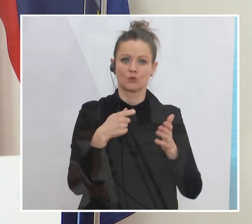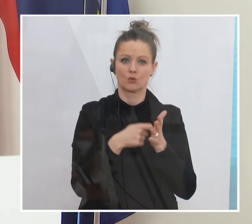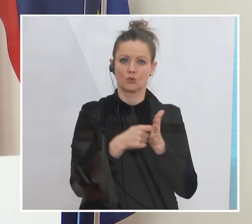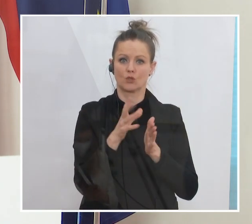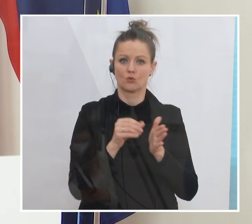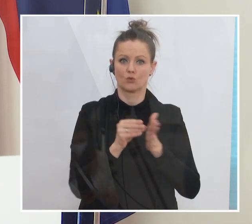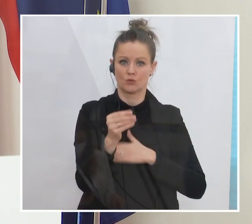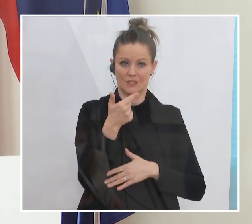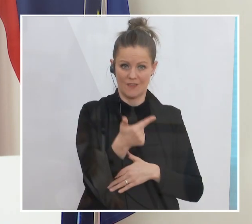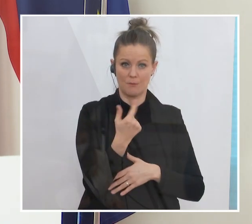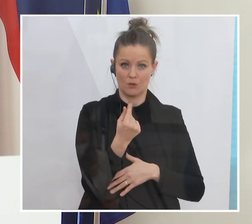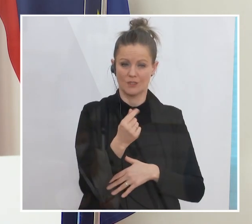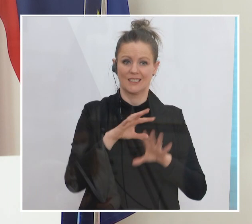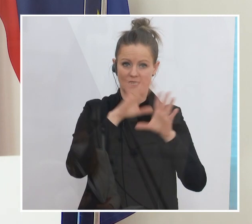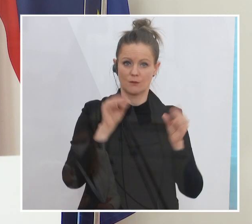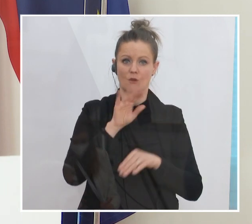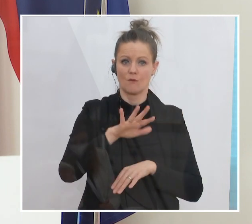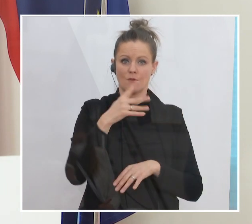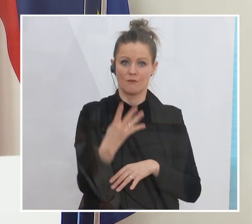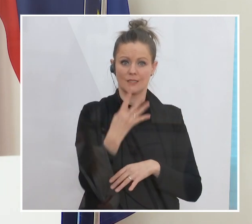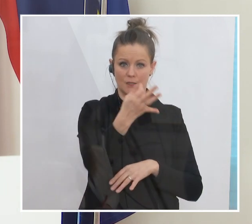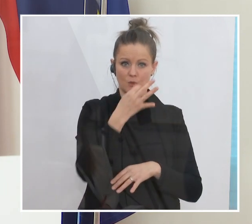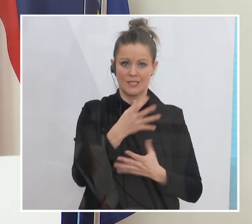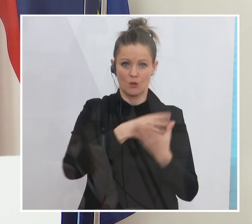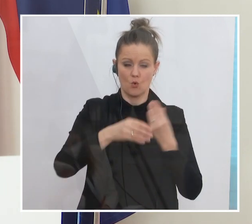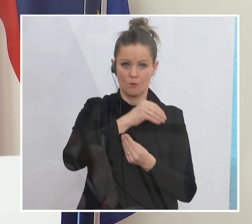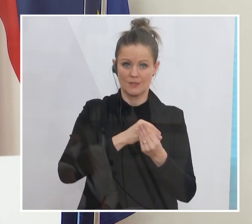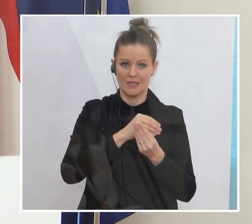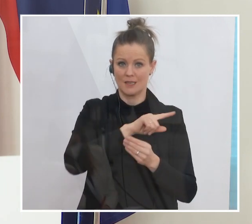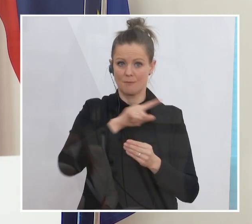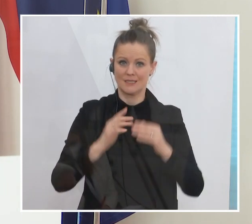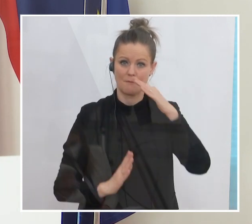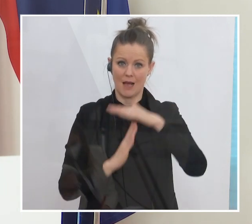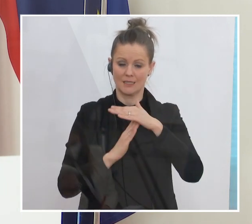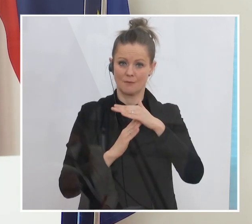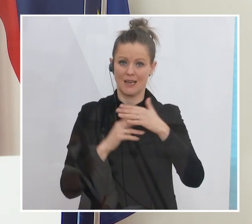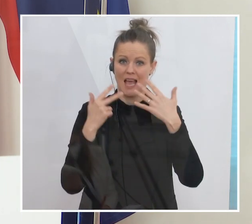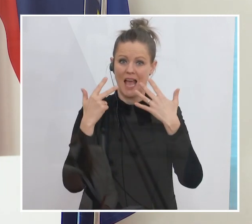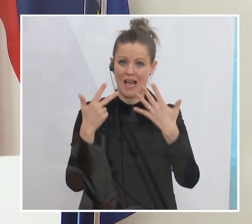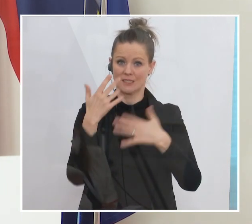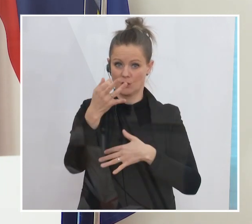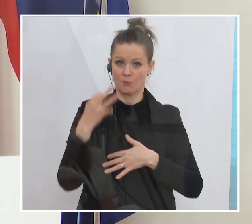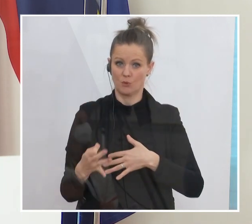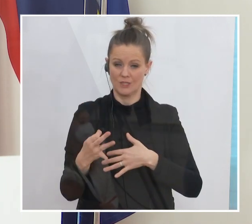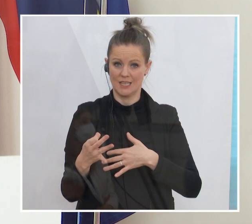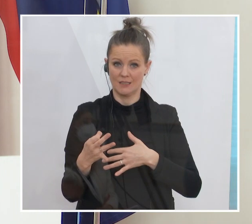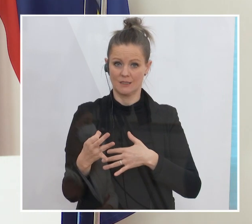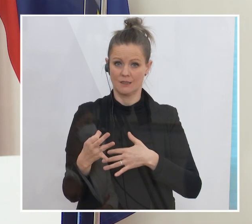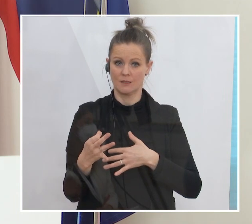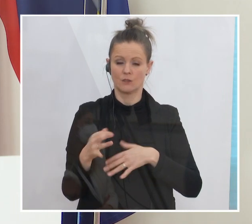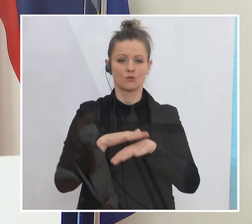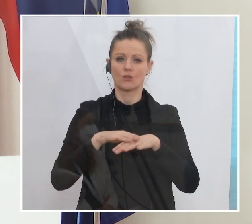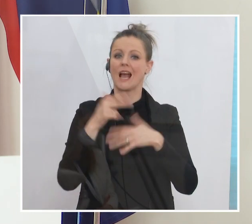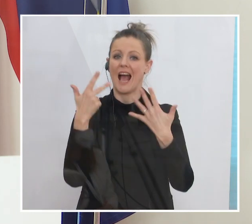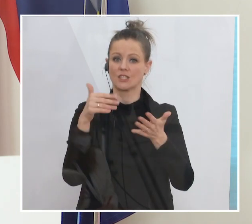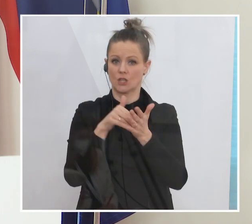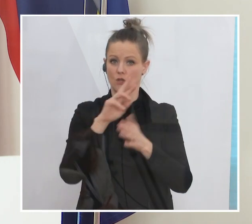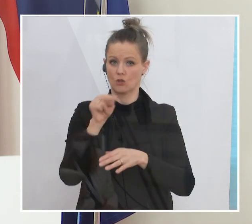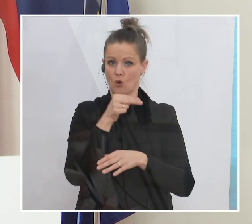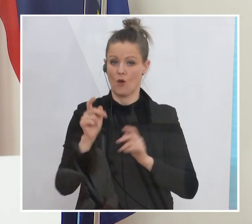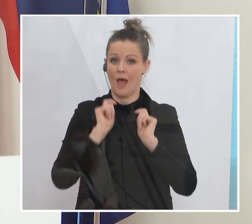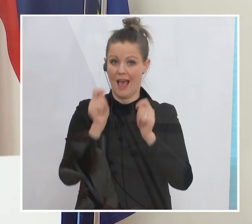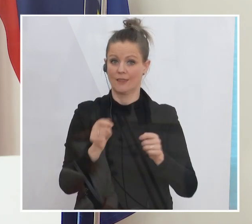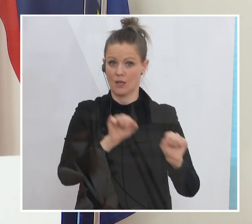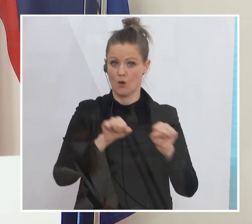können bis zu 45 Prozent des Umsatzes, bis zu maximal 80.000 € beantragt werden für den Monat